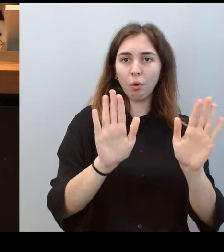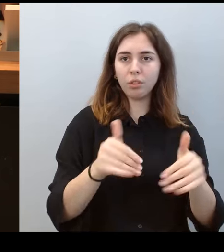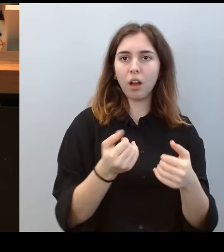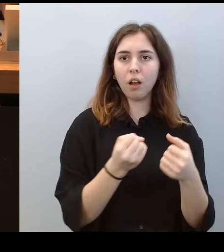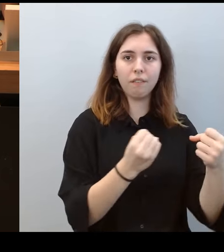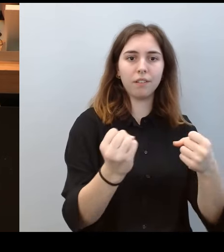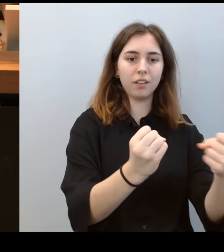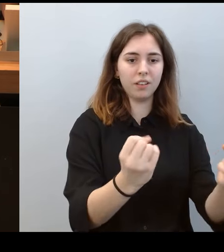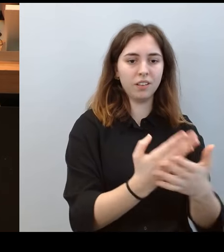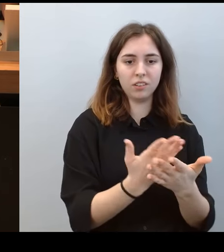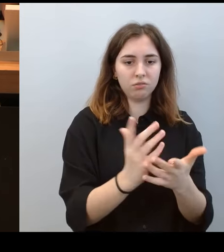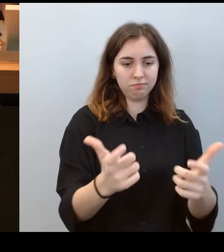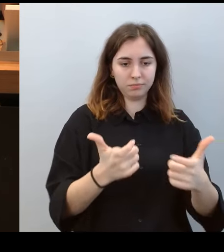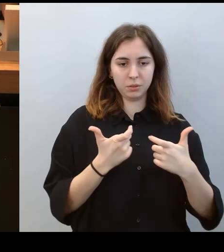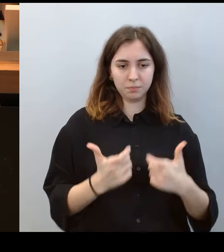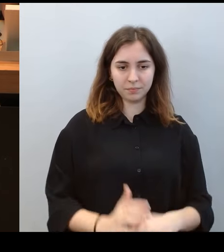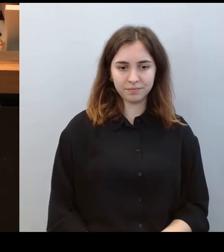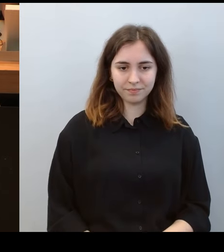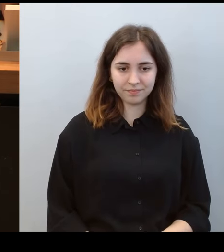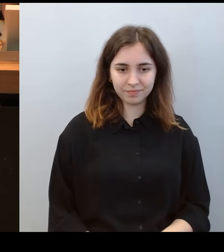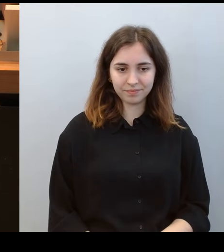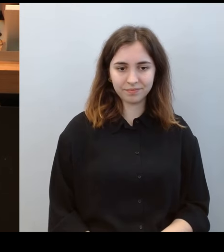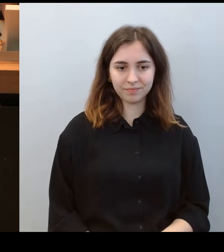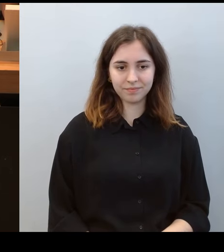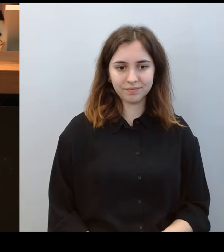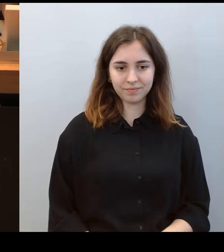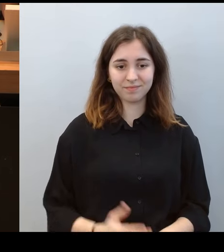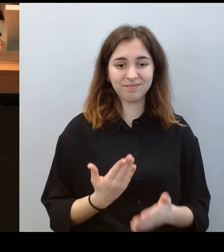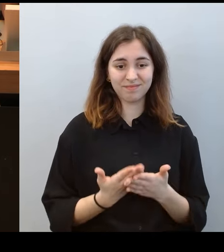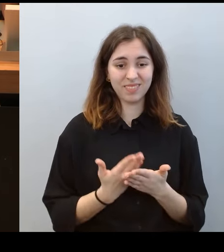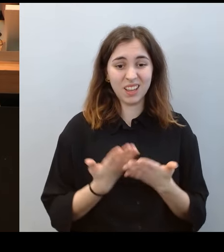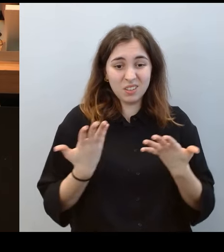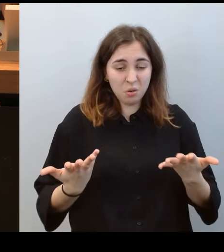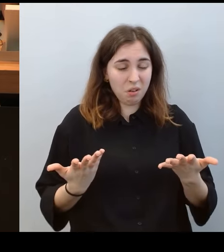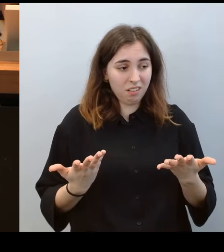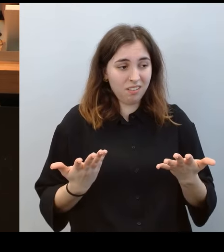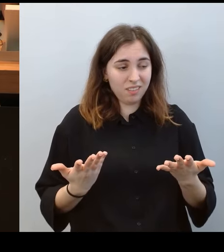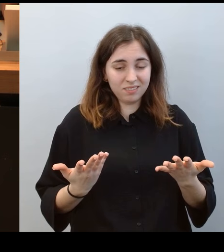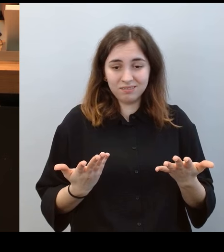Diese Verhältnismäßigkeit kann nicht mehr bestehen, wenn wir wissen, dass